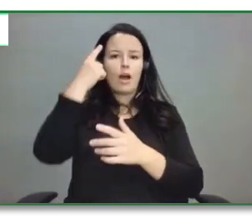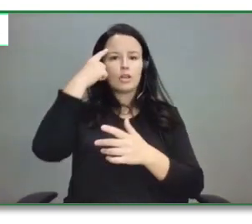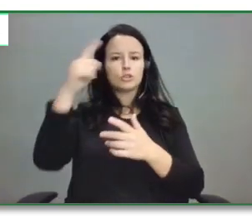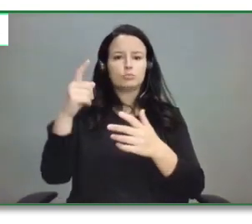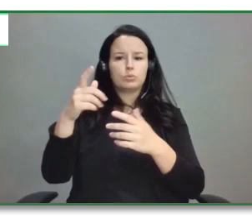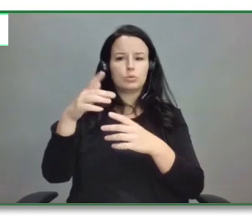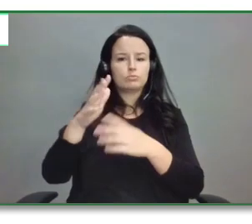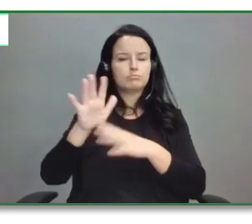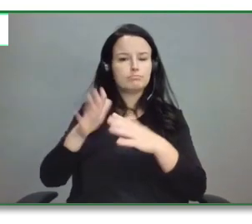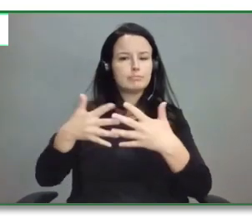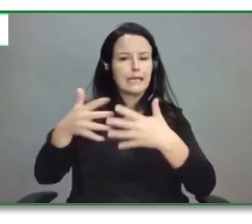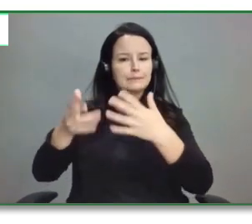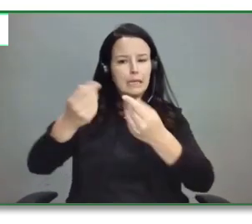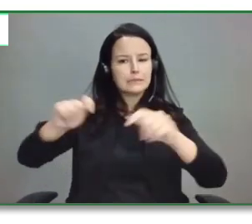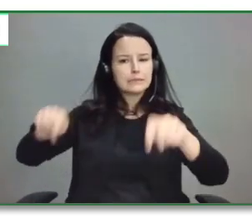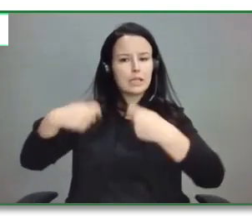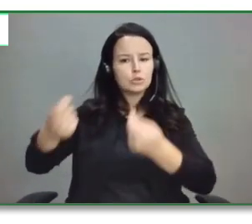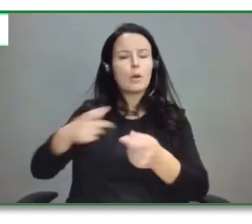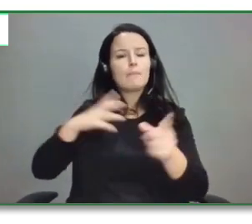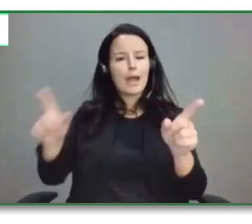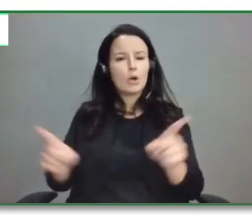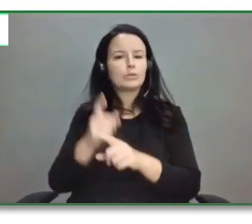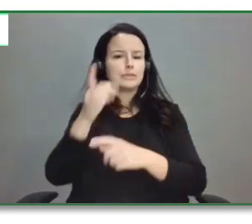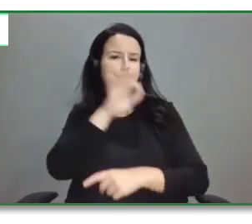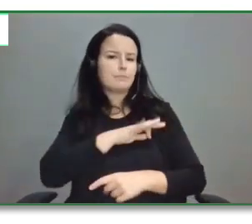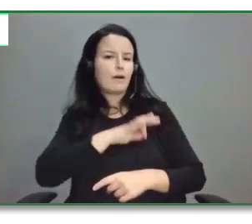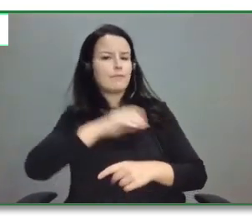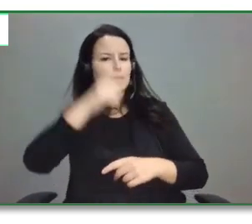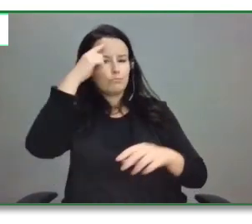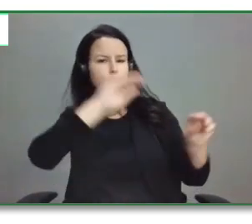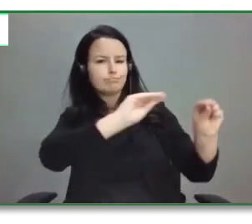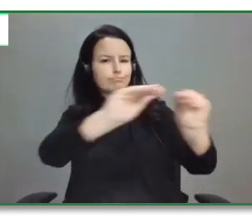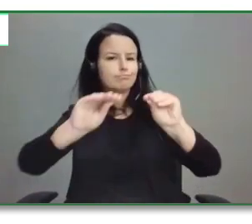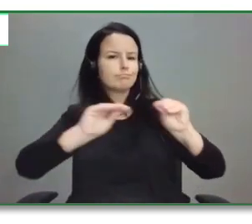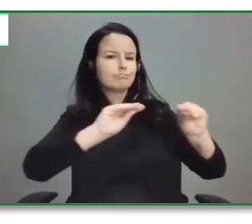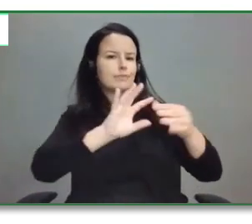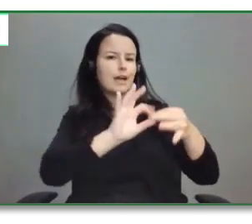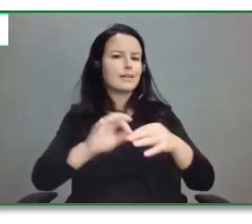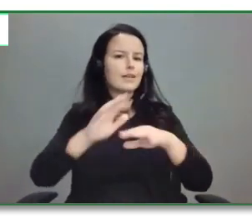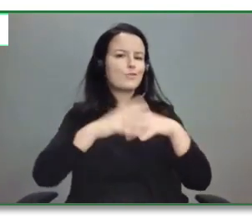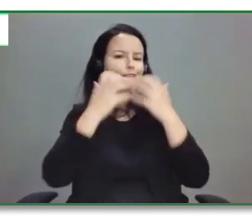profiter pour éduquer également la